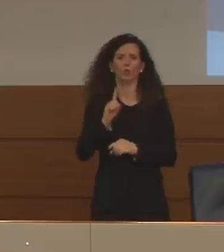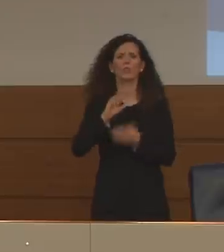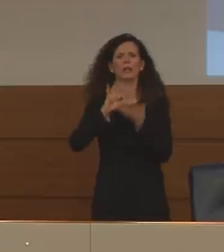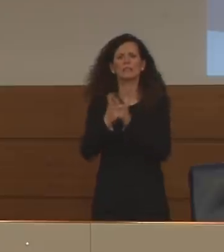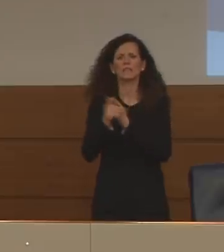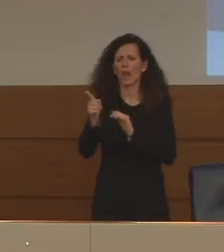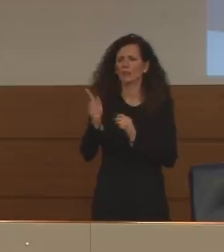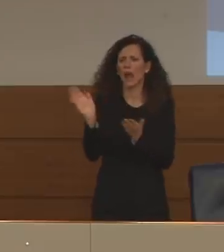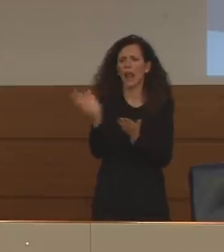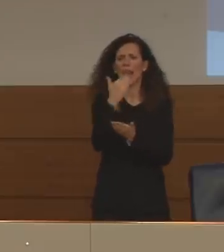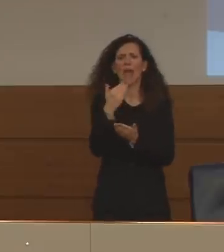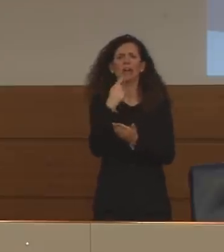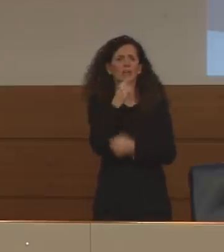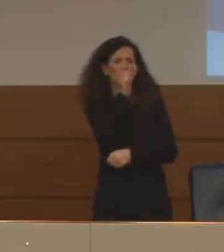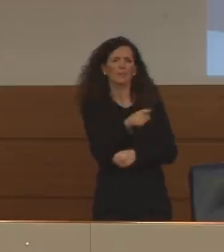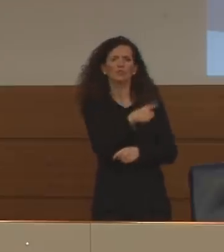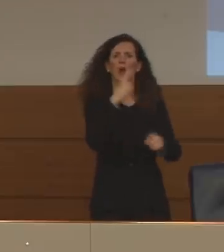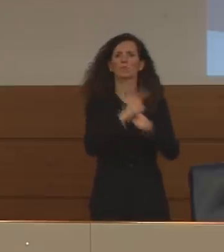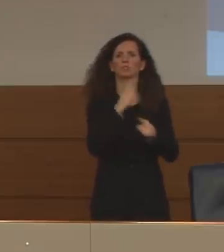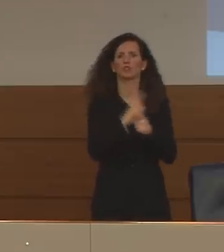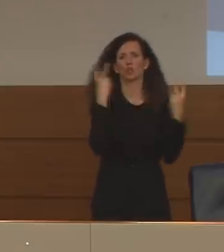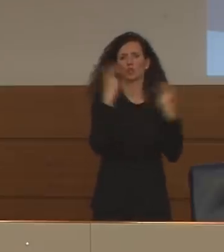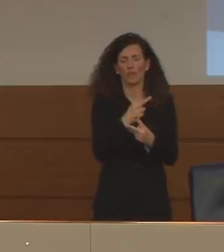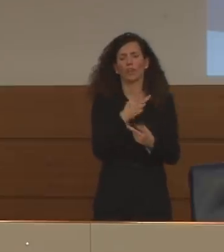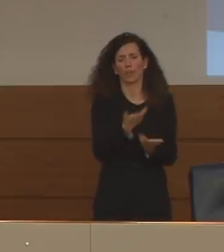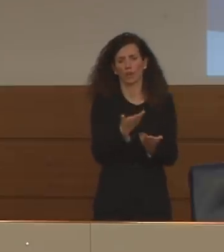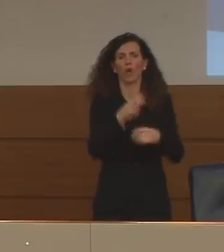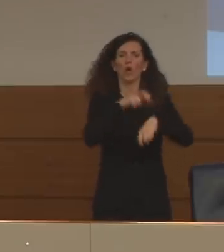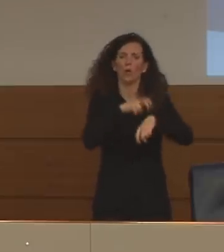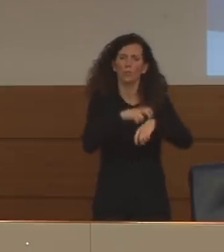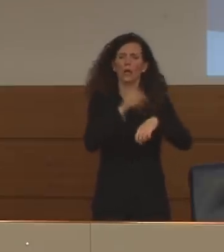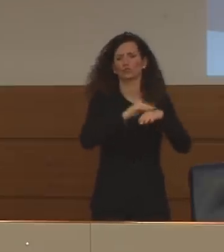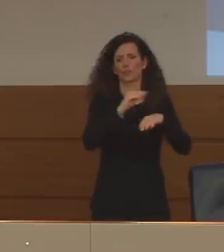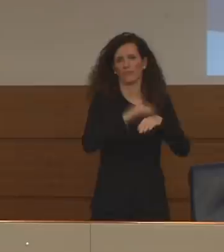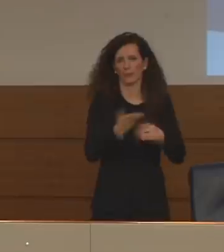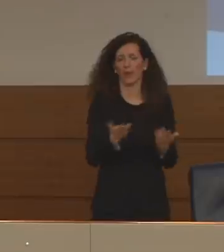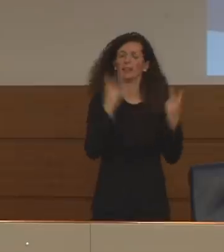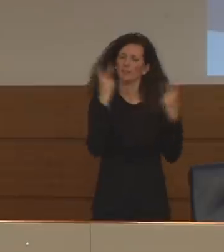sanitari che invece ne hanno indispensabile bisogno.